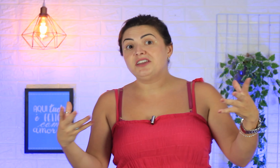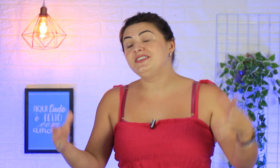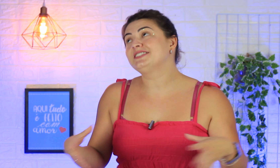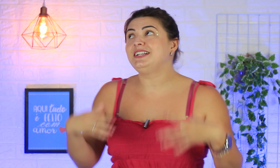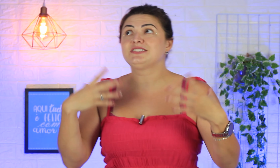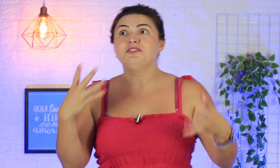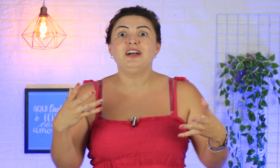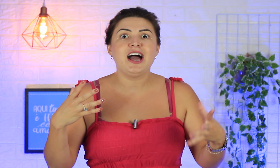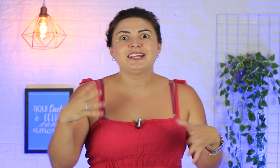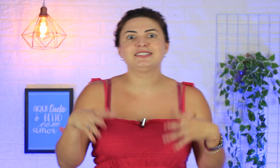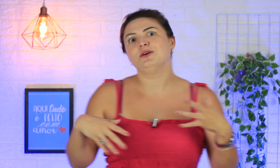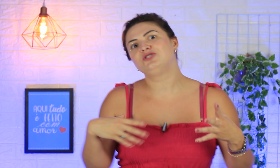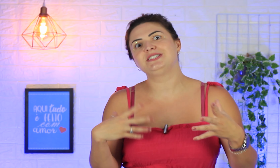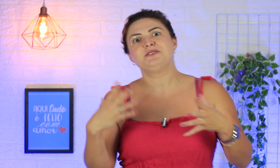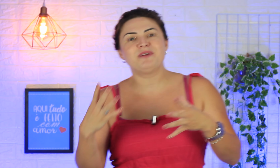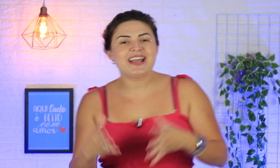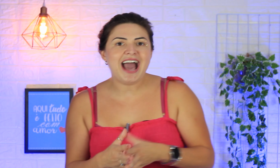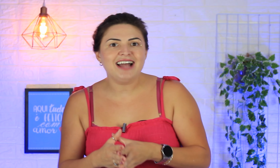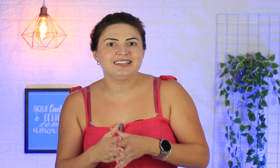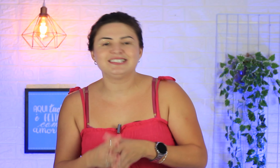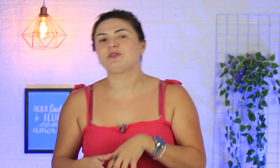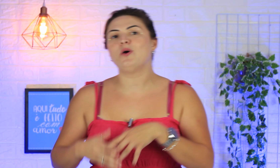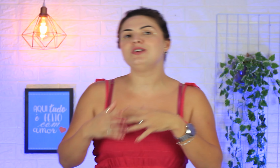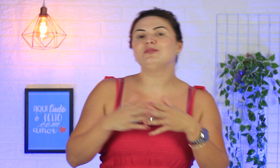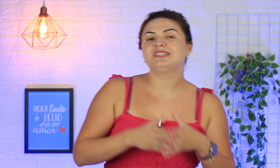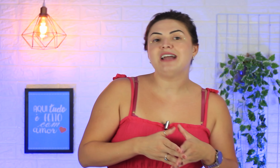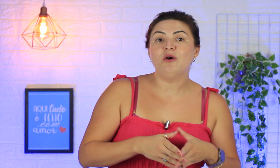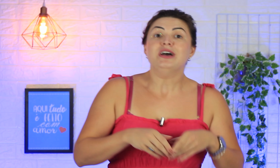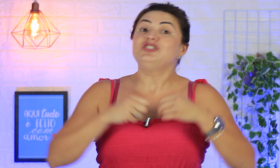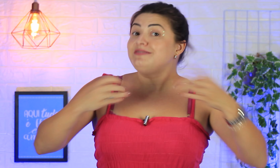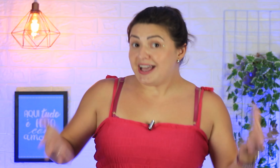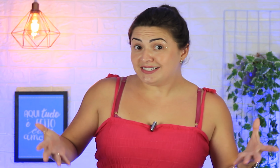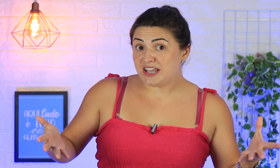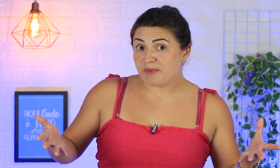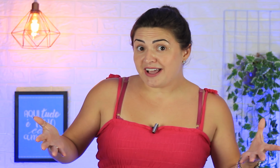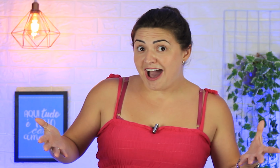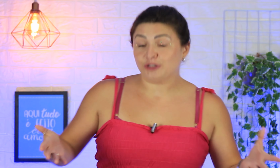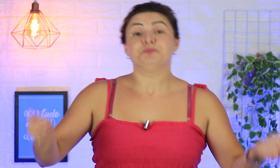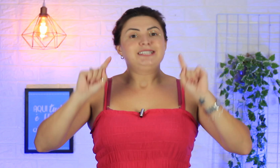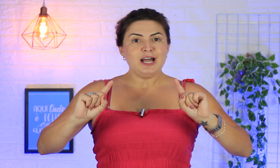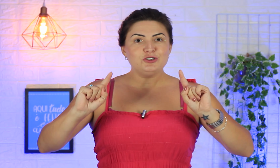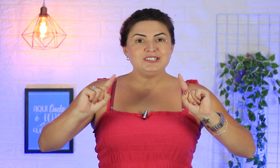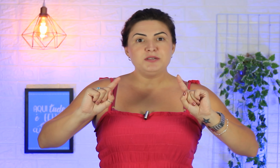entrevista elas vão falar que estão desempregadas né Qual que é o sinal de desempregado sinal de